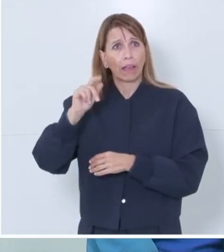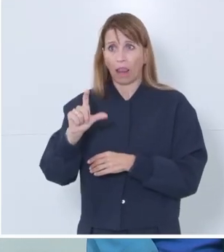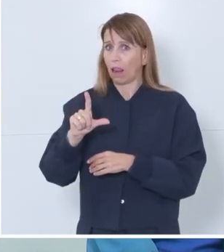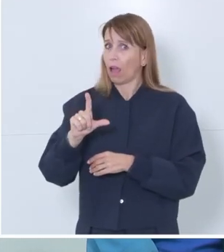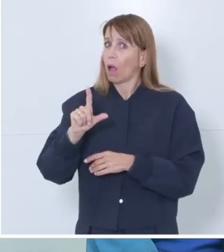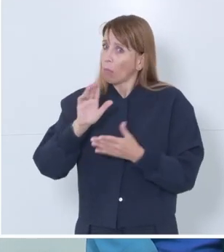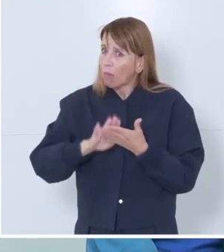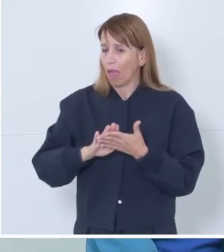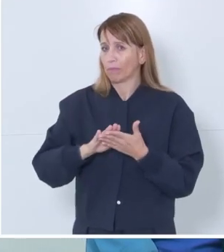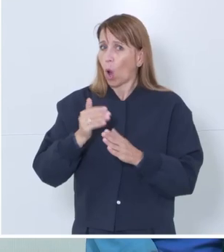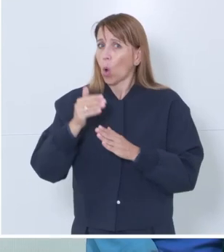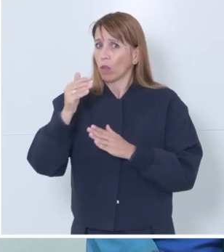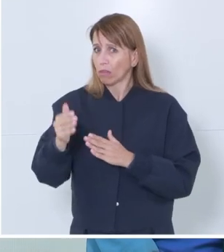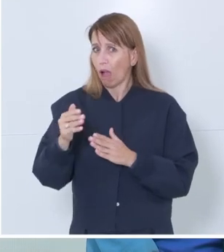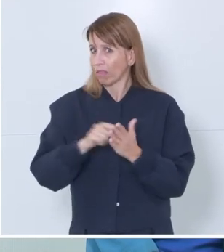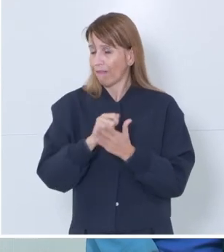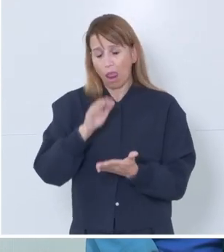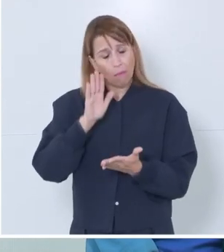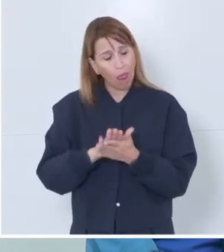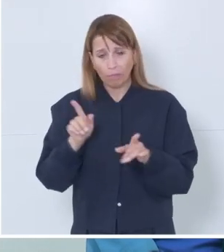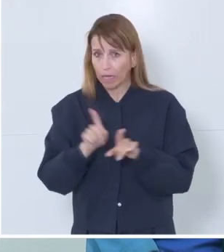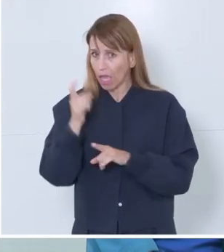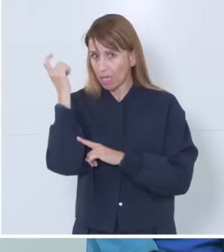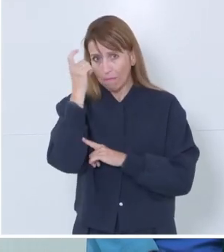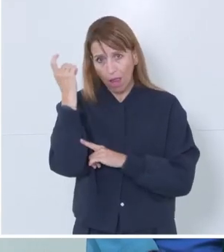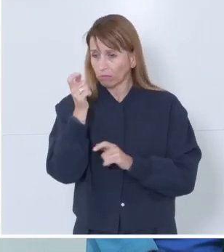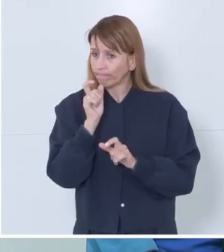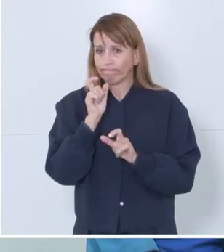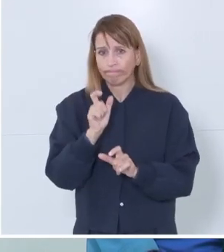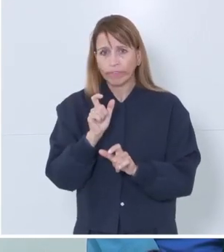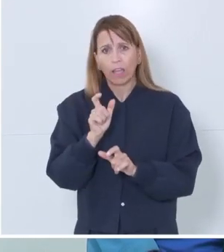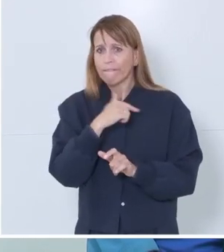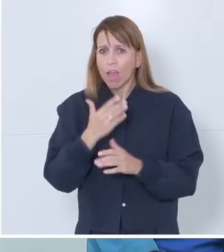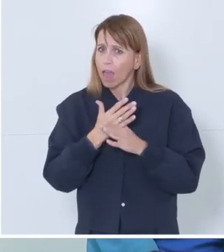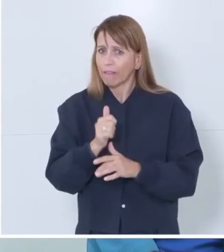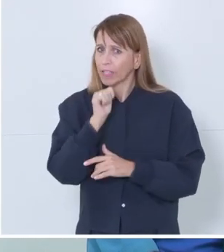der sich so einer radikalen Sprache bedient, nicht dazu verhelfen werden Regierungschef zu werden.